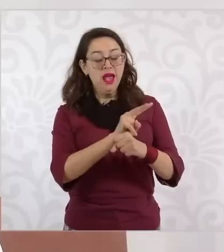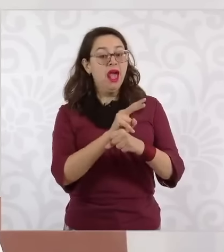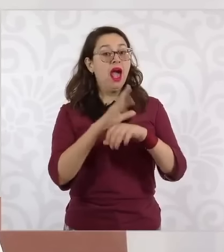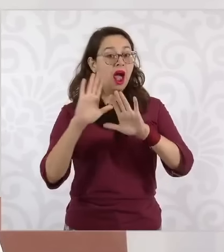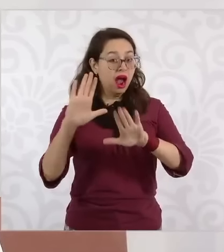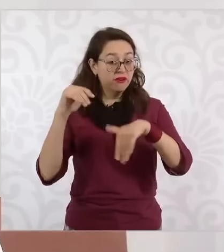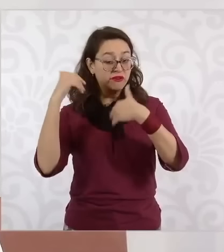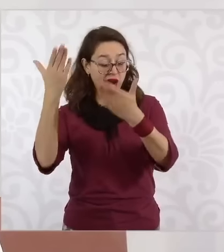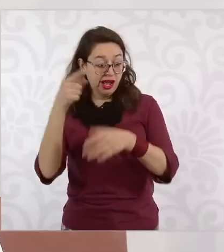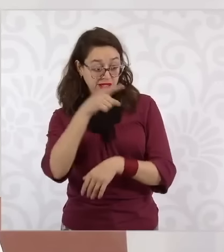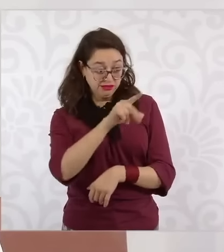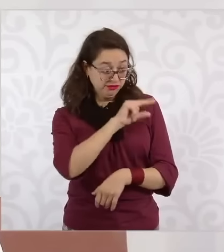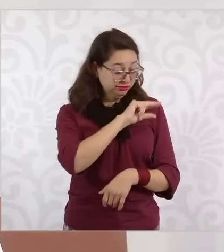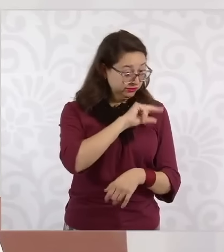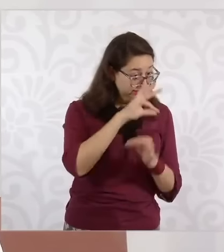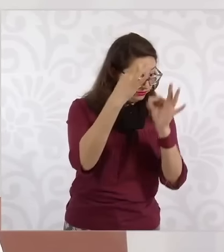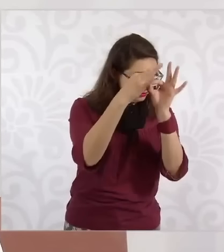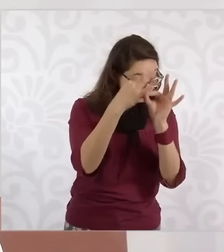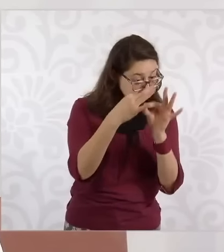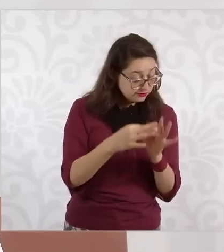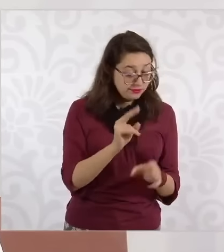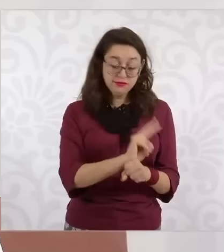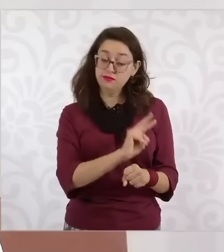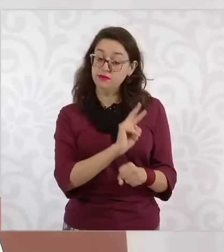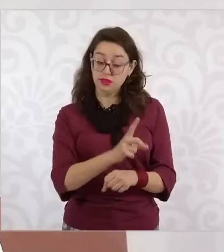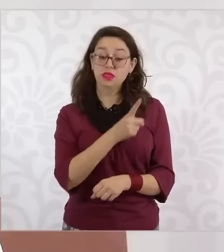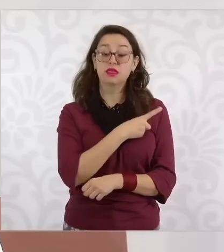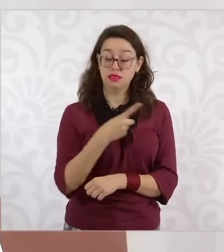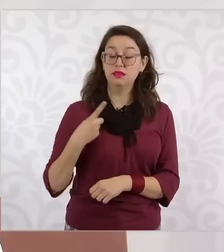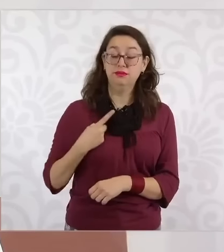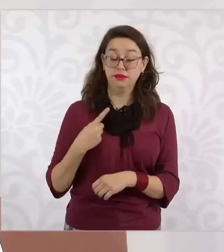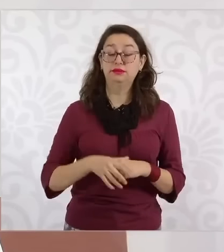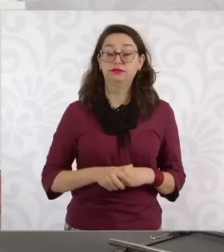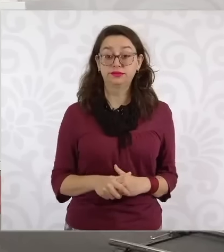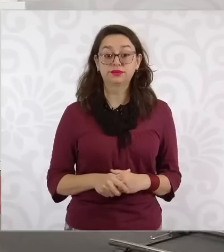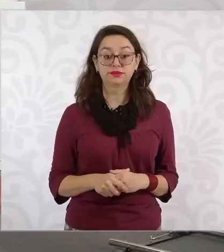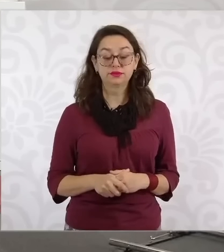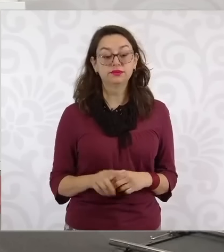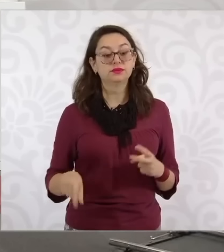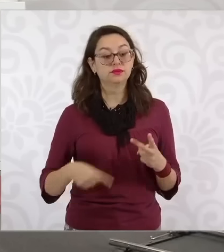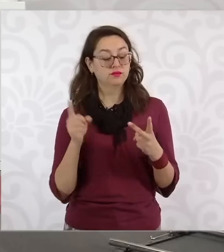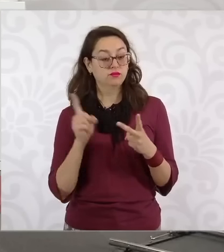el privado esté cumpliendo también con sus metas de desempeño. El segundo método que